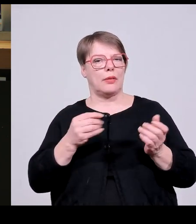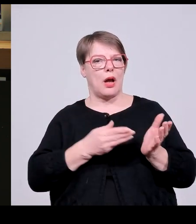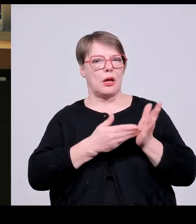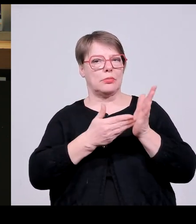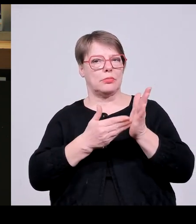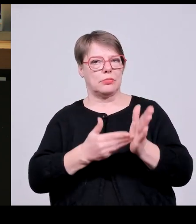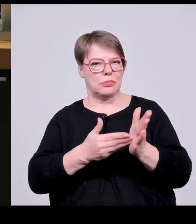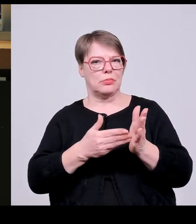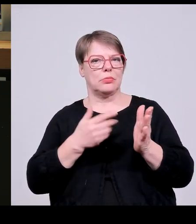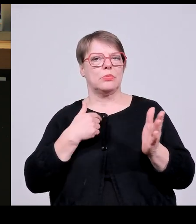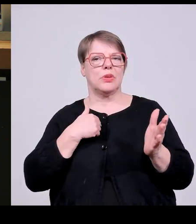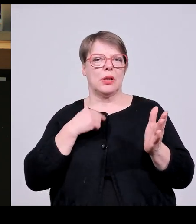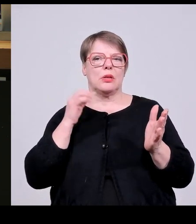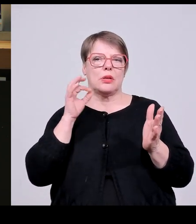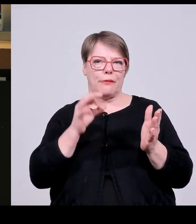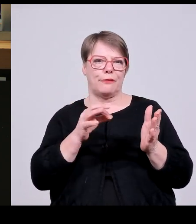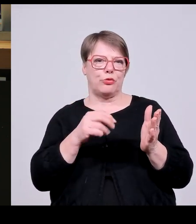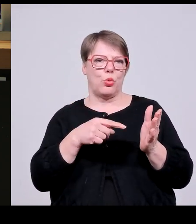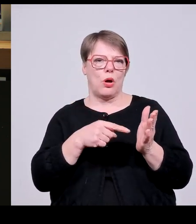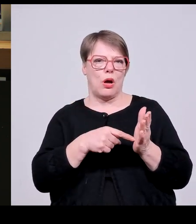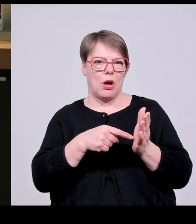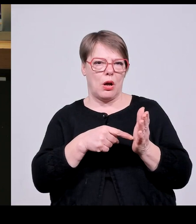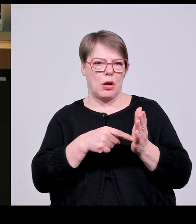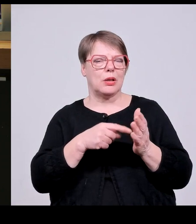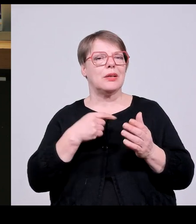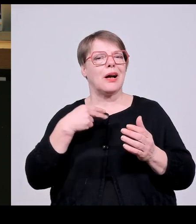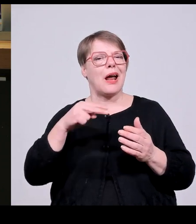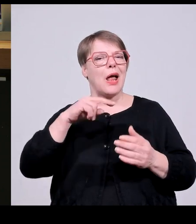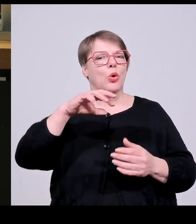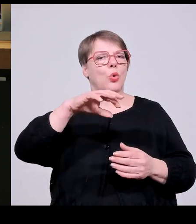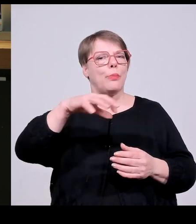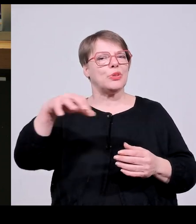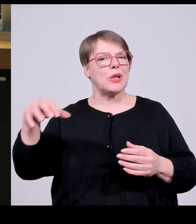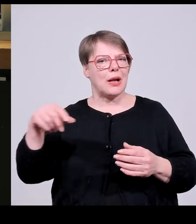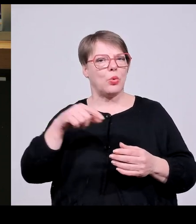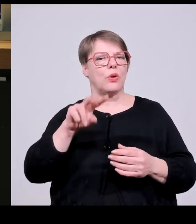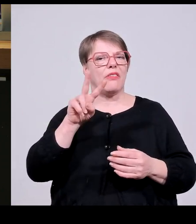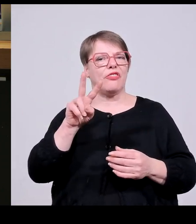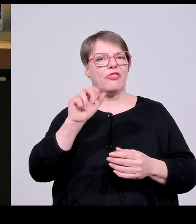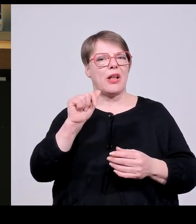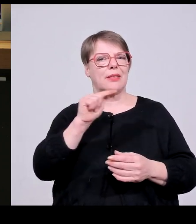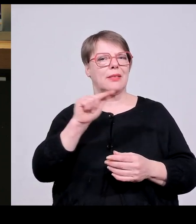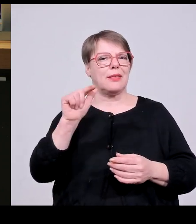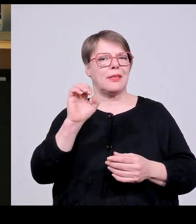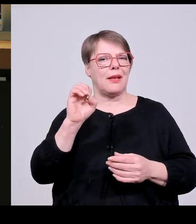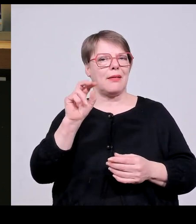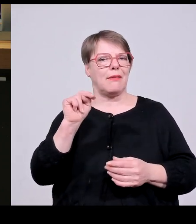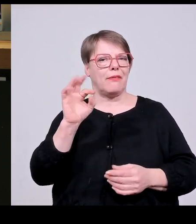der Vattenfall Wärme und Gasag, die Arbeitsplätze und das Energiewirtschaft der Mitarbeiter und Mitarbeiter für Berlin erhalten bleiben.